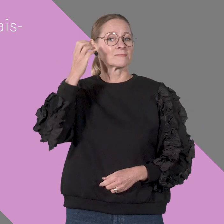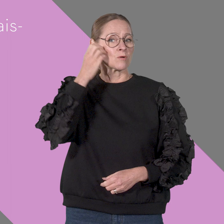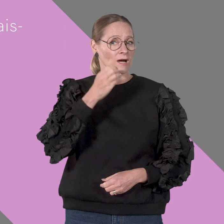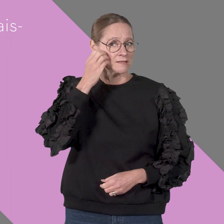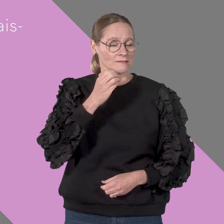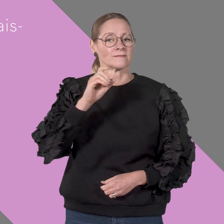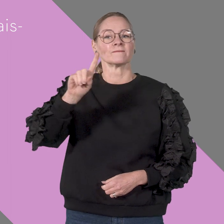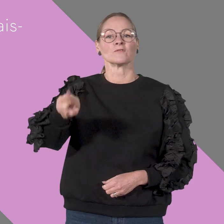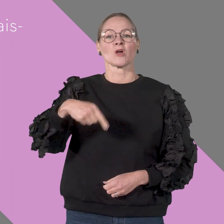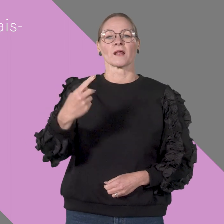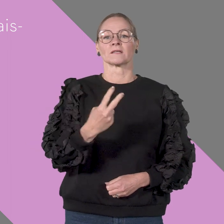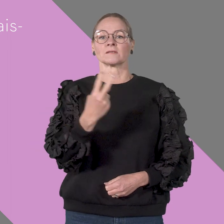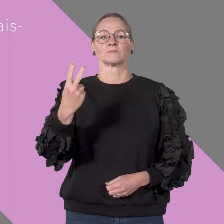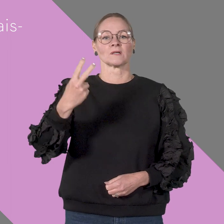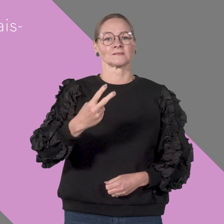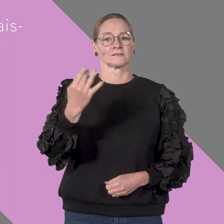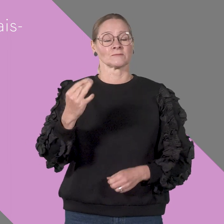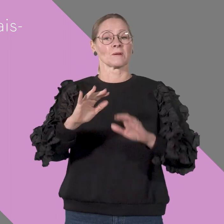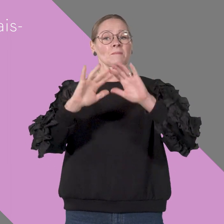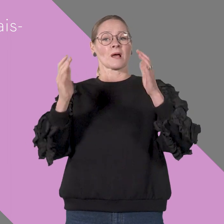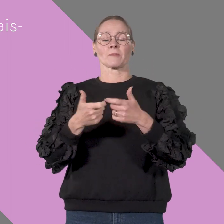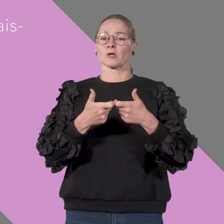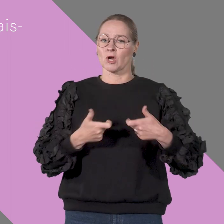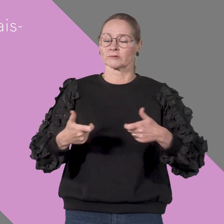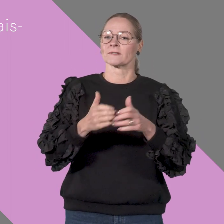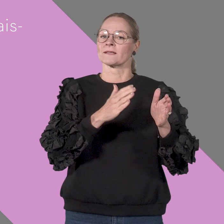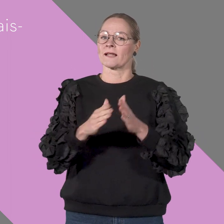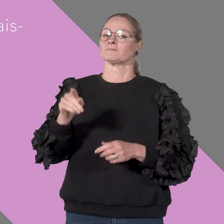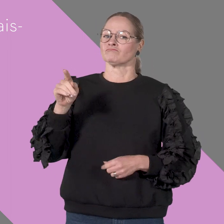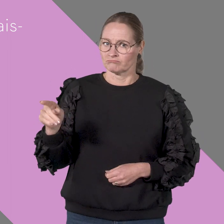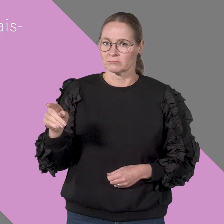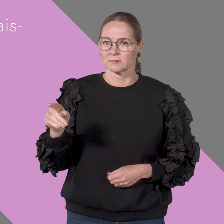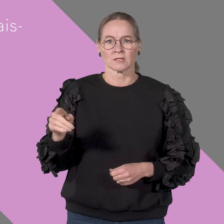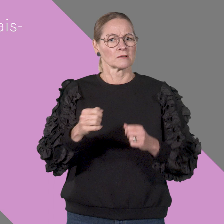Yhdistyneet Arabiemiirikunnat (UAE) vuoden 2027 maailmankongressin järjestäjäksi, -